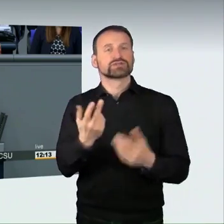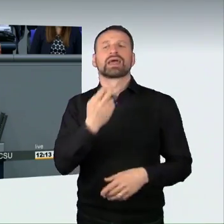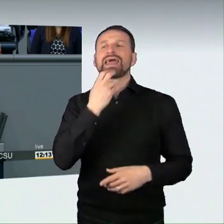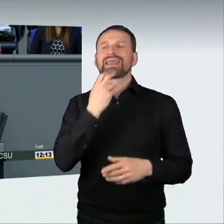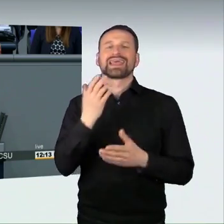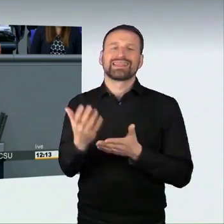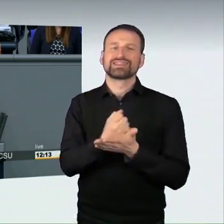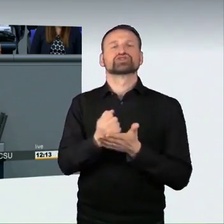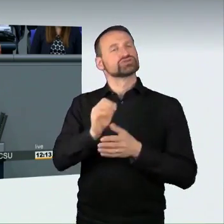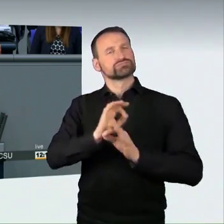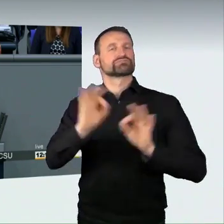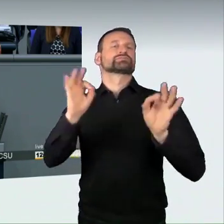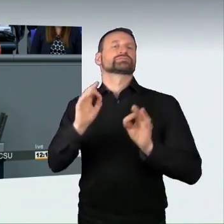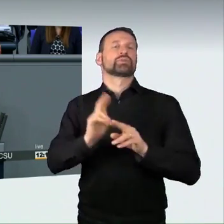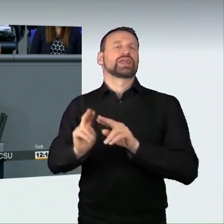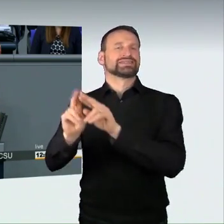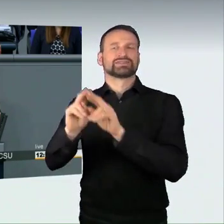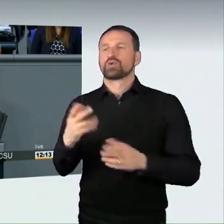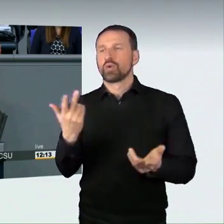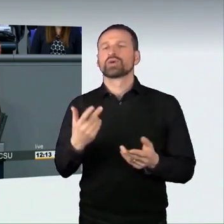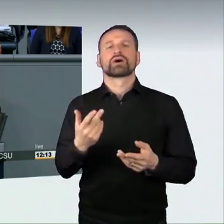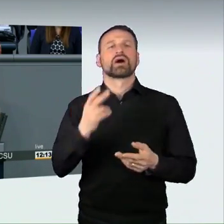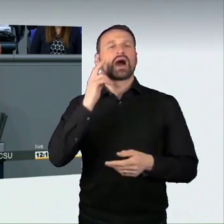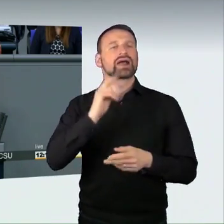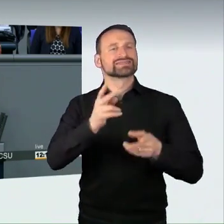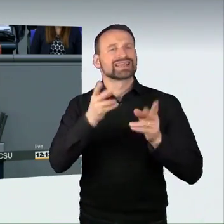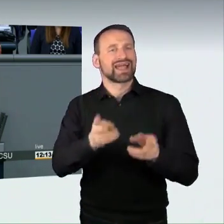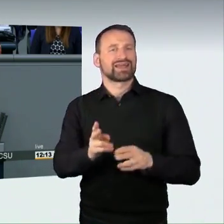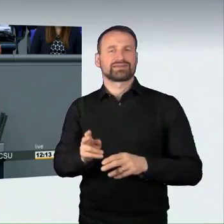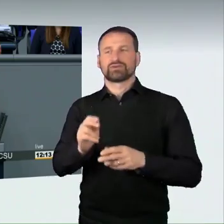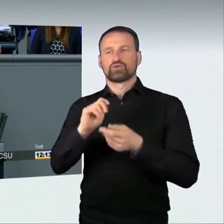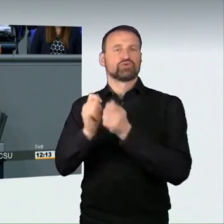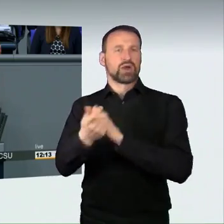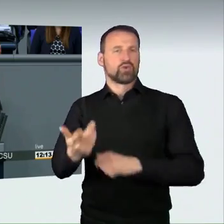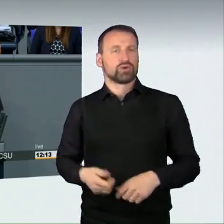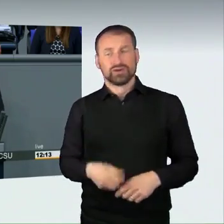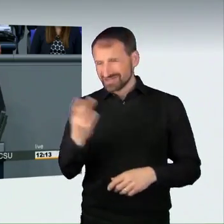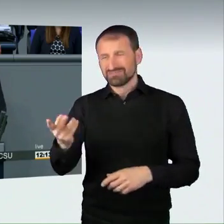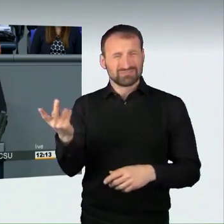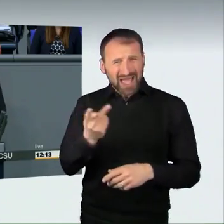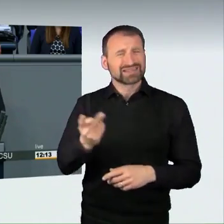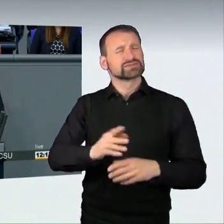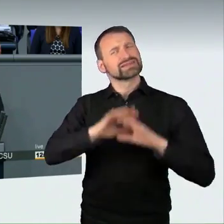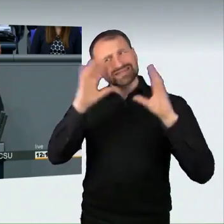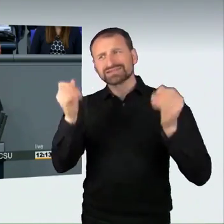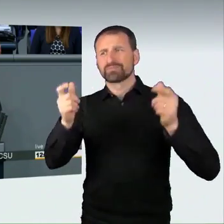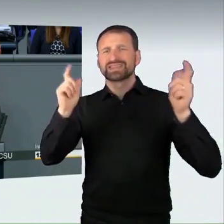oder den altersgerechten Umbau. Das sind beides gesamtgesellschaftlich wichtige Ziele, die wir verfolgen. Ich glaube, da sind wir uns völlig einig.